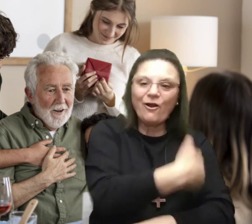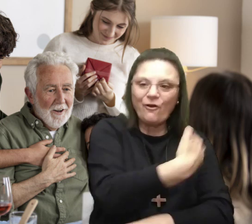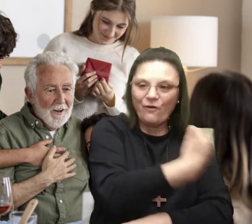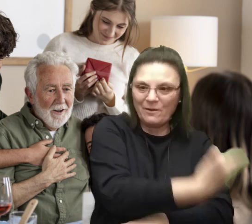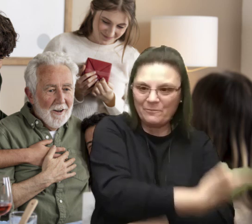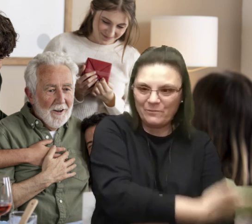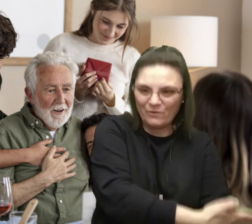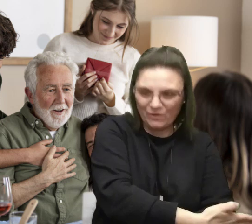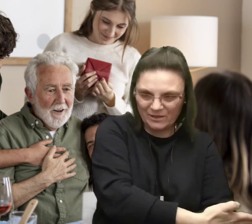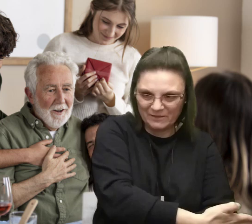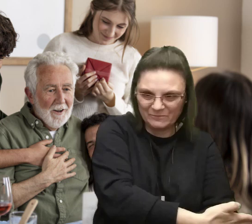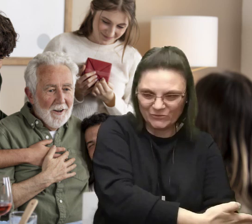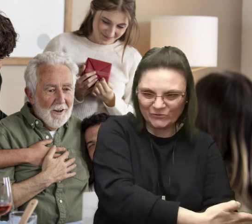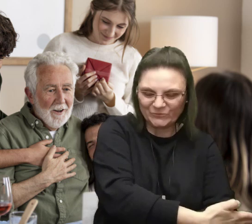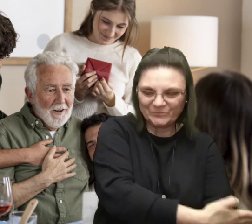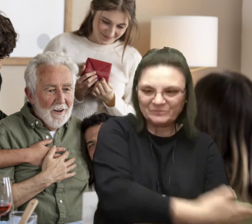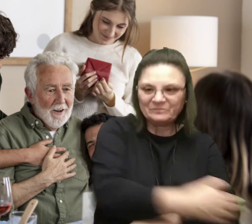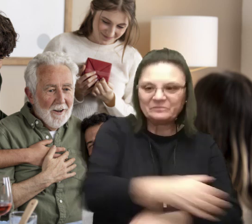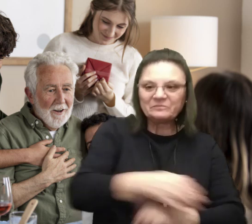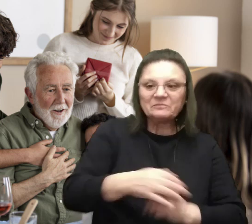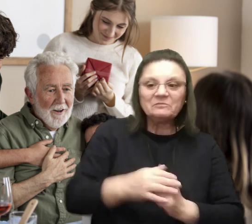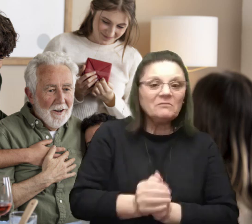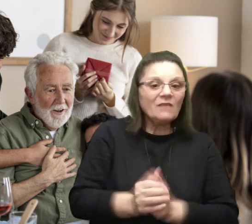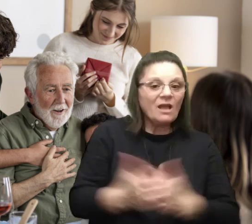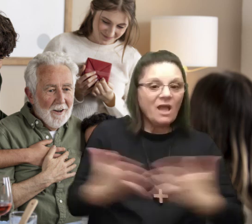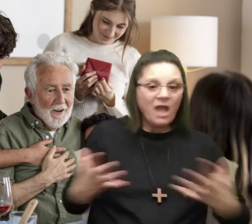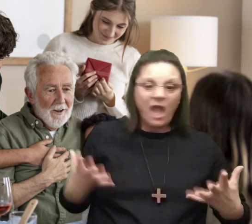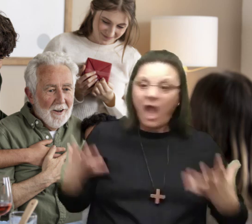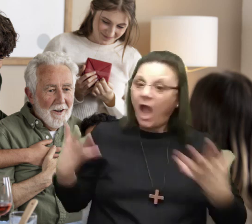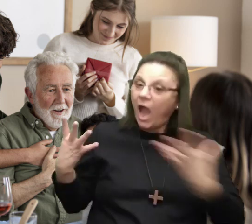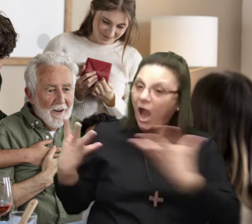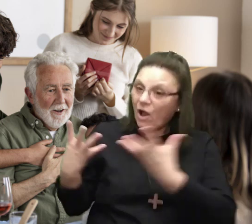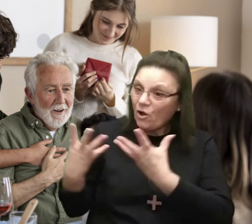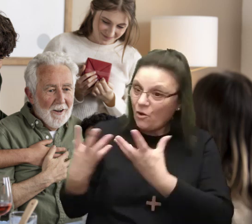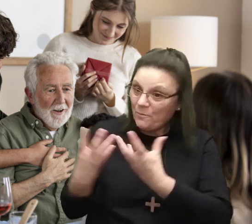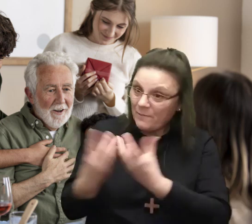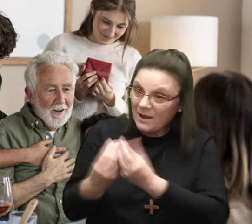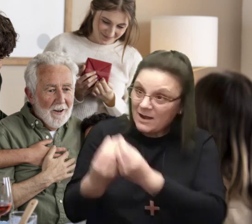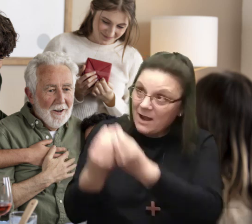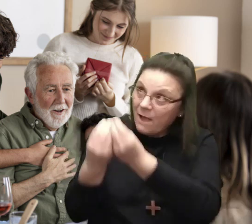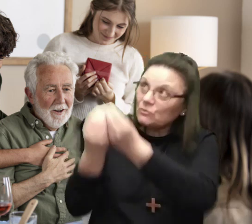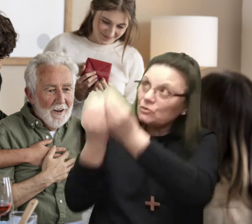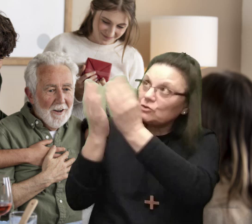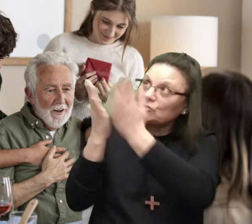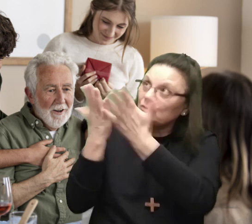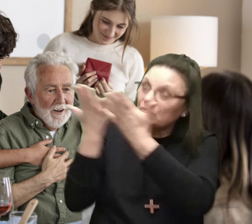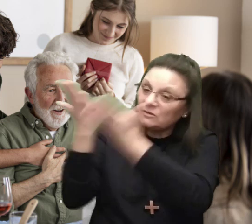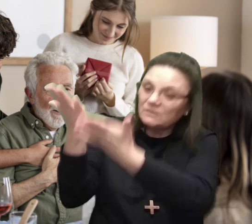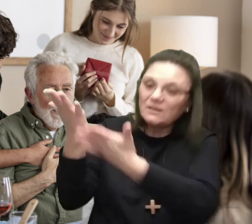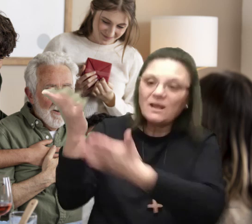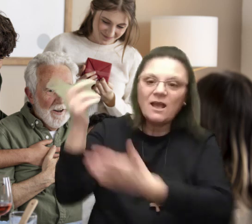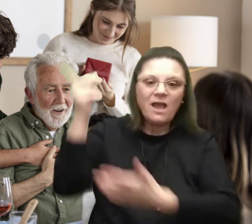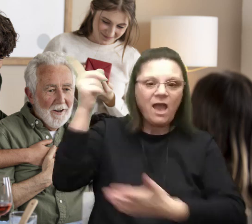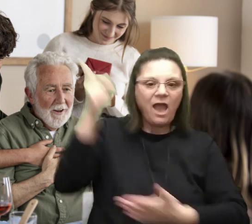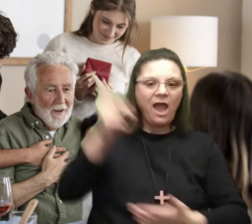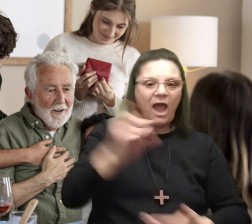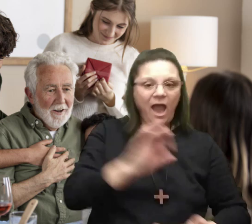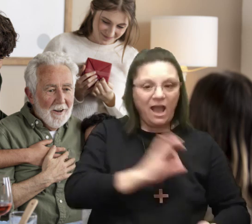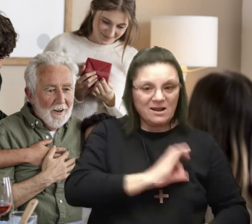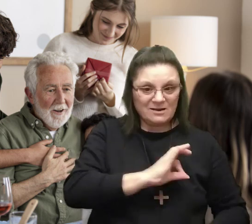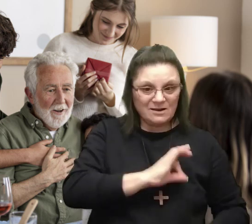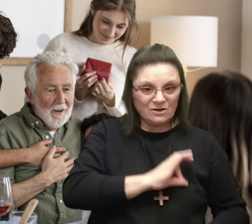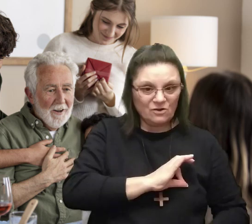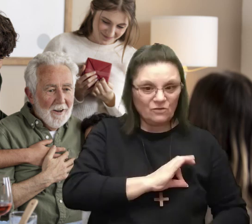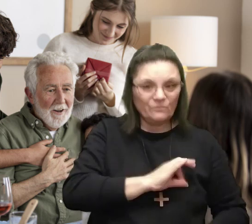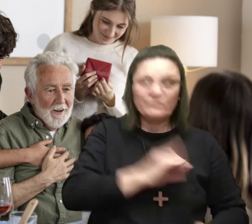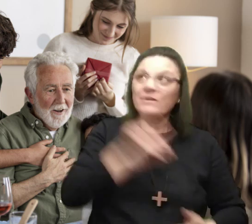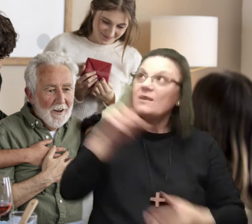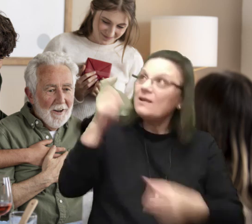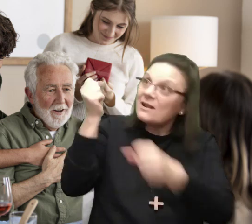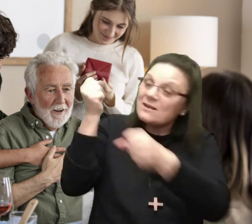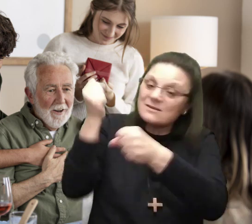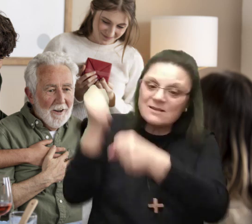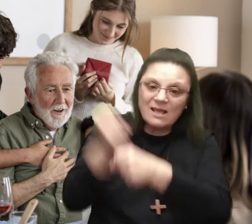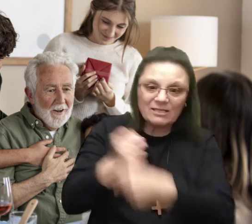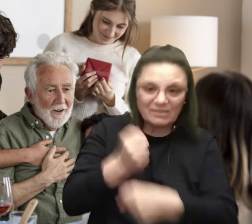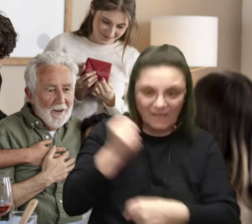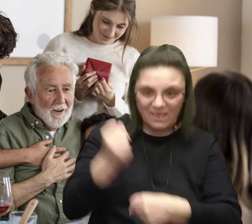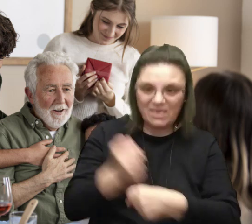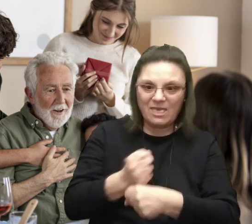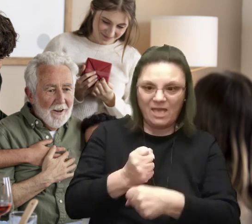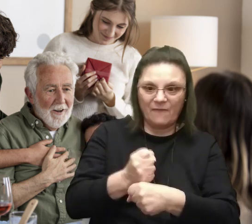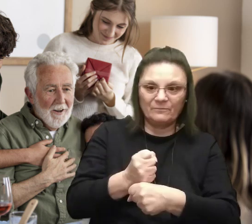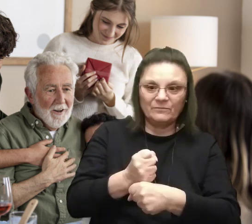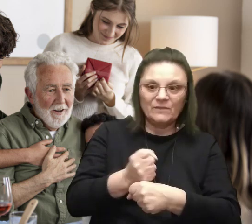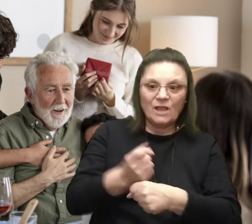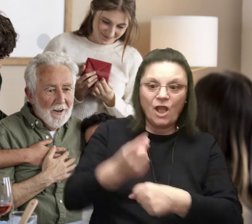lugar donde interactuamos con el prójimo. Acompañados por el Señor en esa tarea,